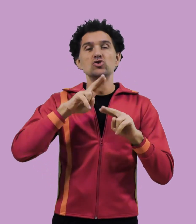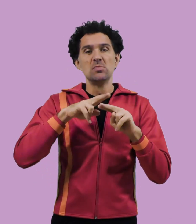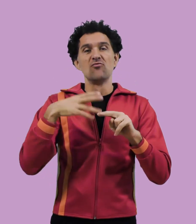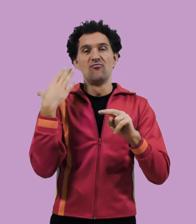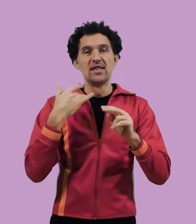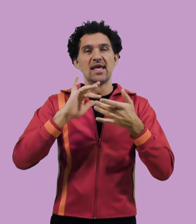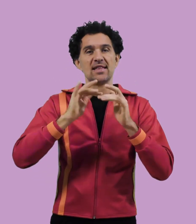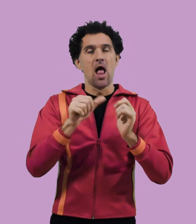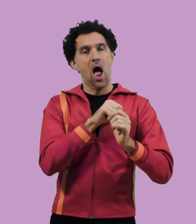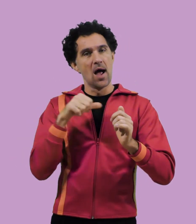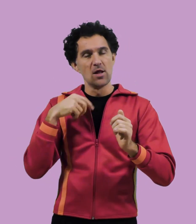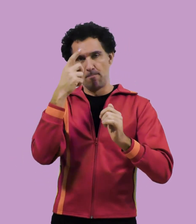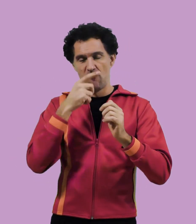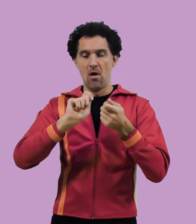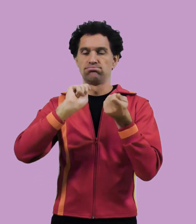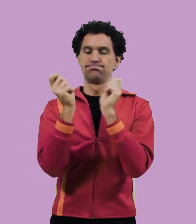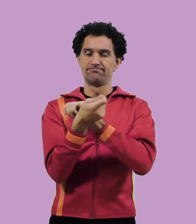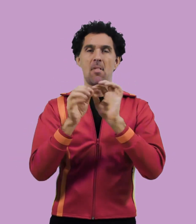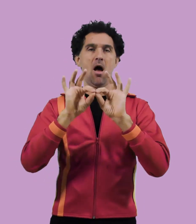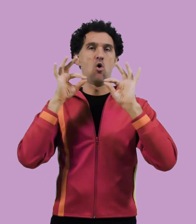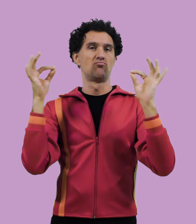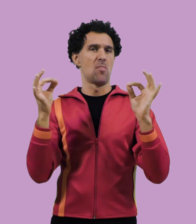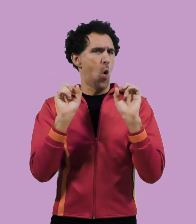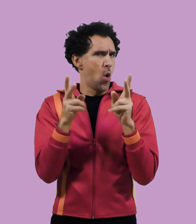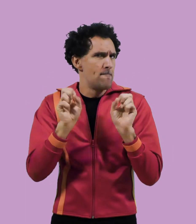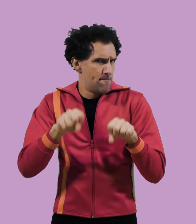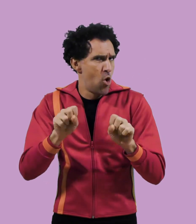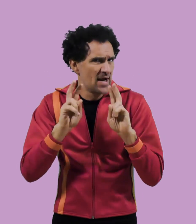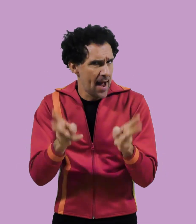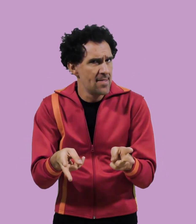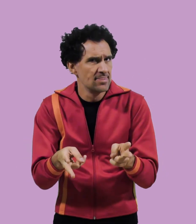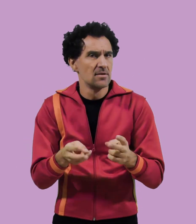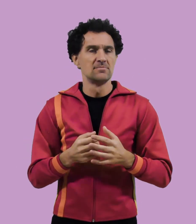und später ein neues wieder eröffnen. Das ist möglich.